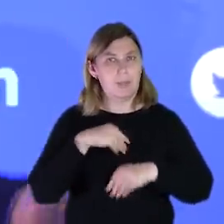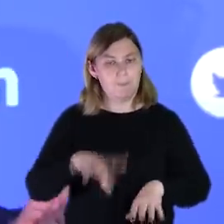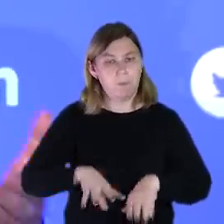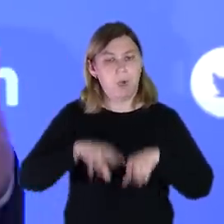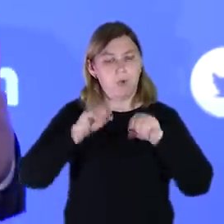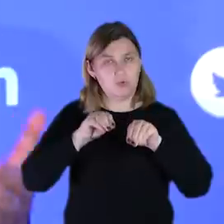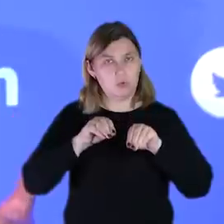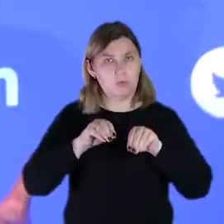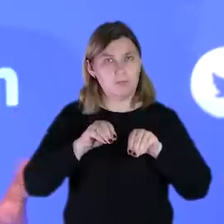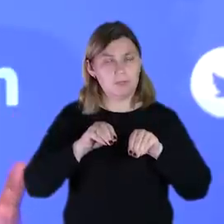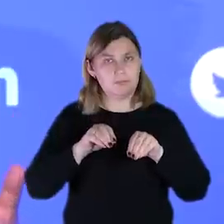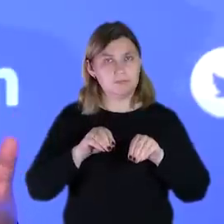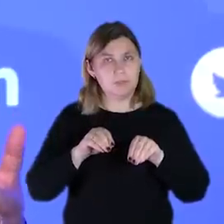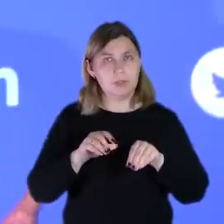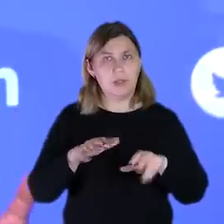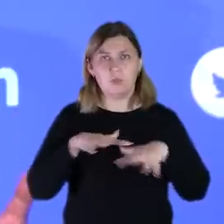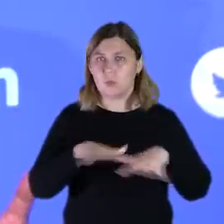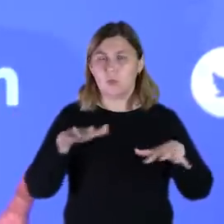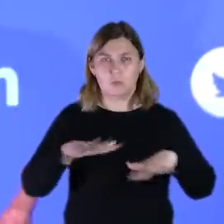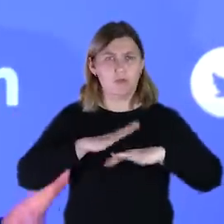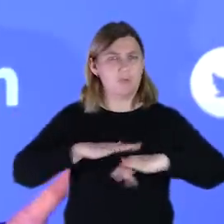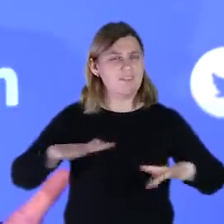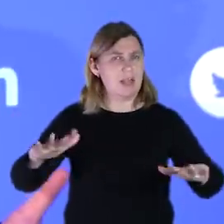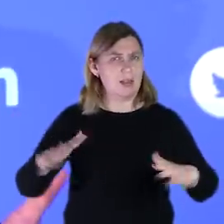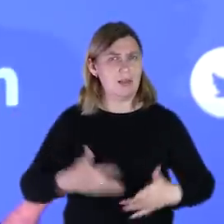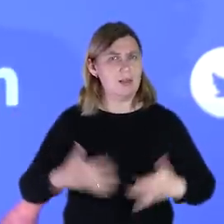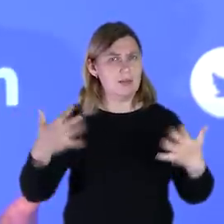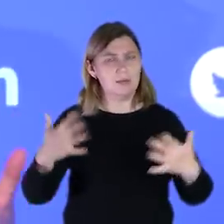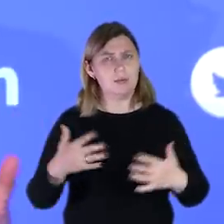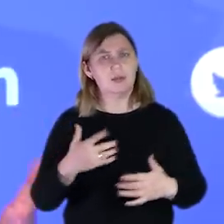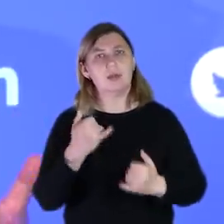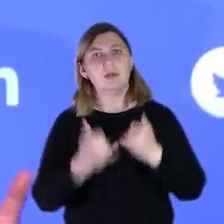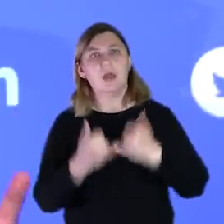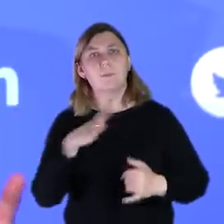zwłaszcza we wstępnej fazie można powiedzieć , - masowe. Czyli gdzieś, jeśli były obszary